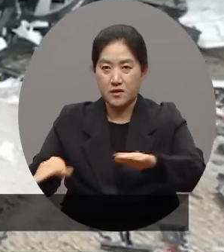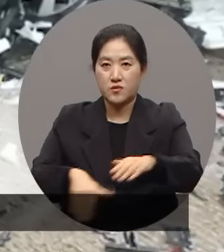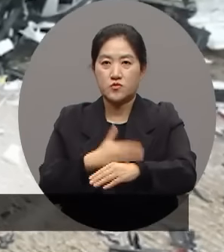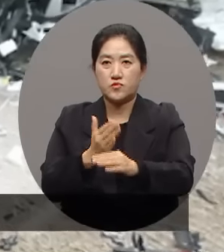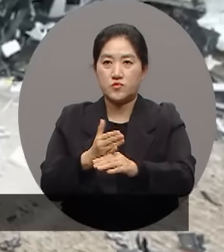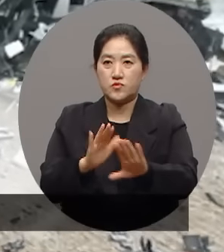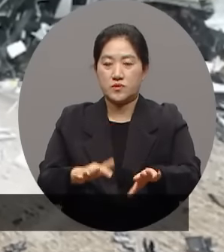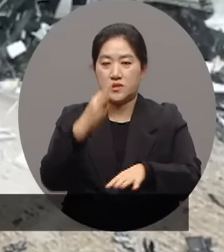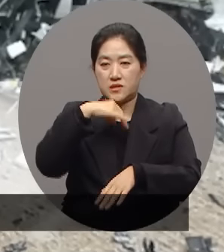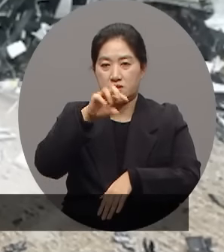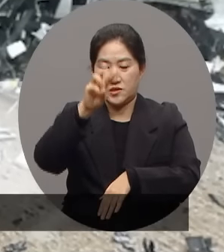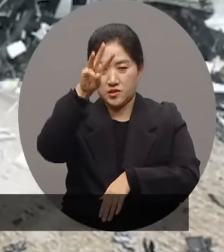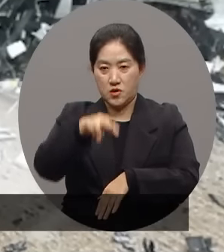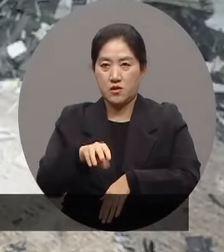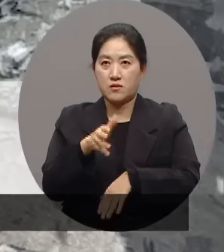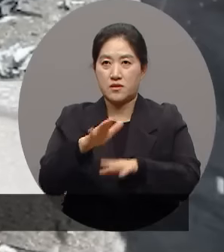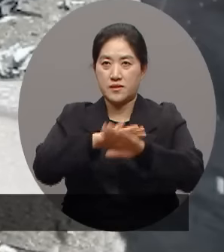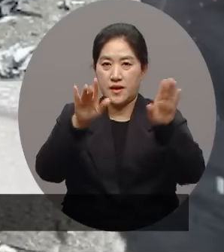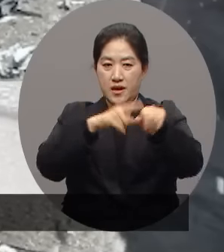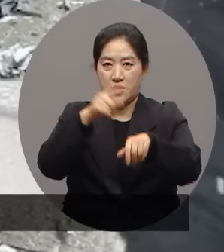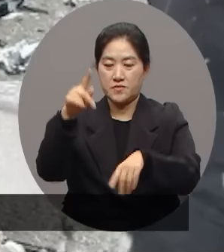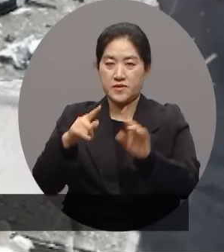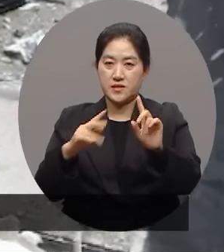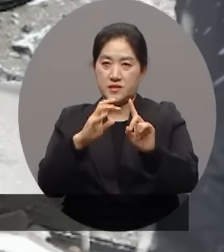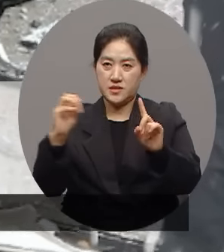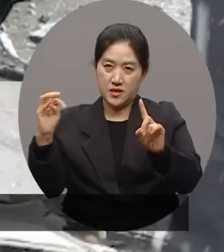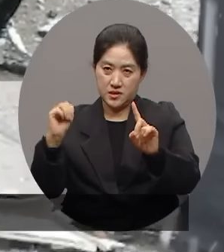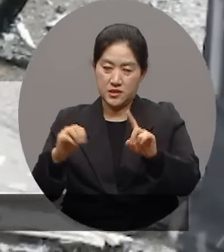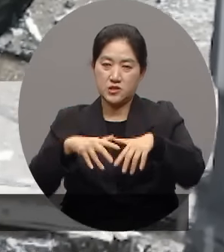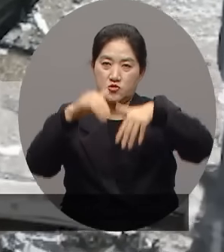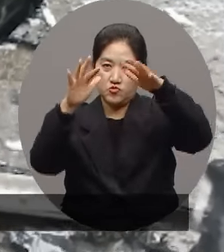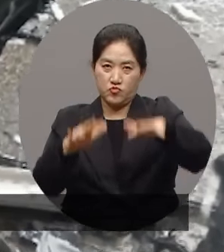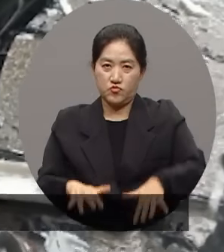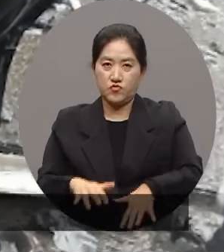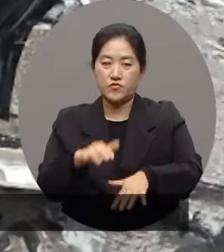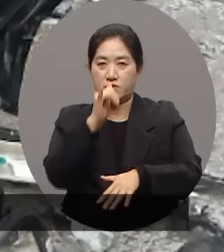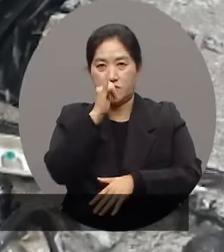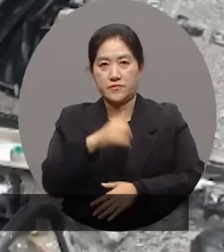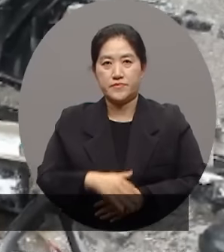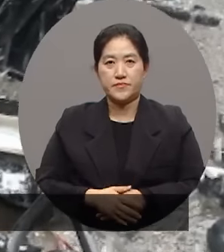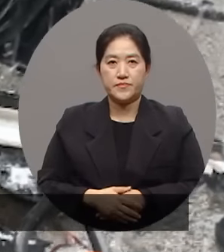정리 작업을 진행 중입니다. 이천 지역에는 오늘 낮 1시부터 1cm가량 눈이 내린 상황입니다.